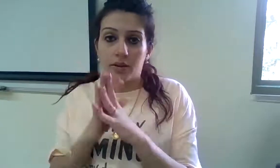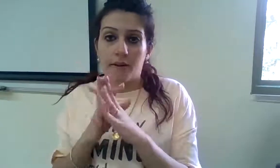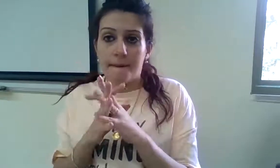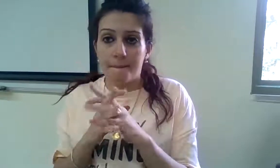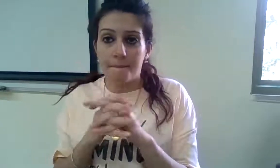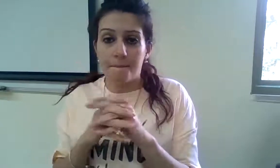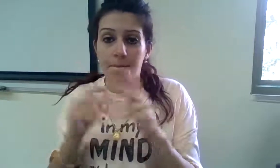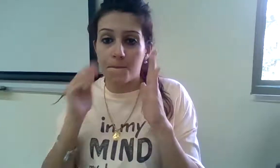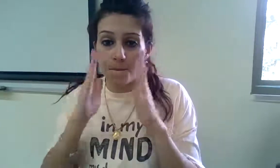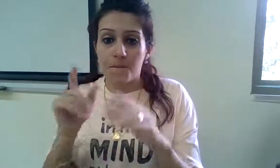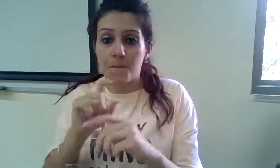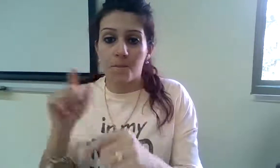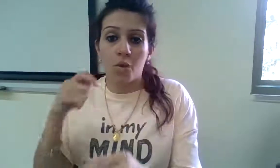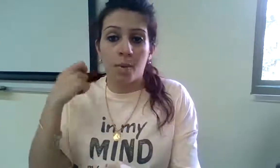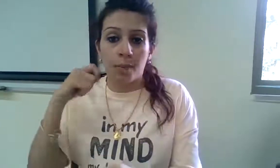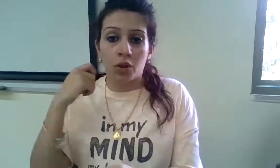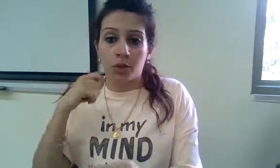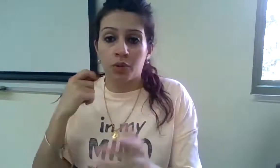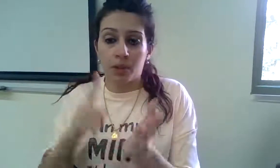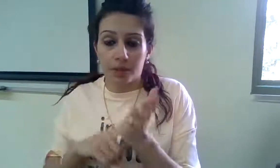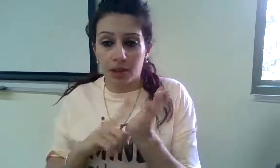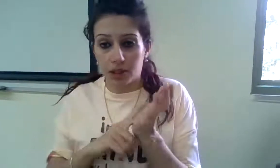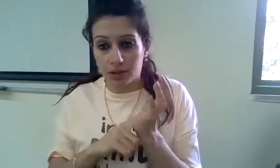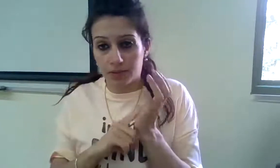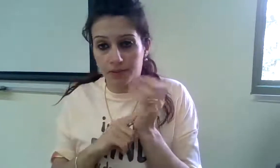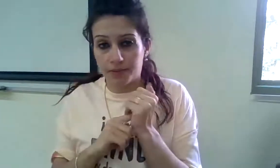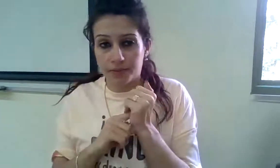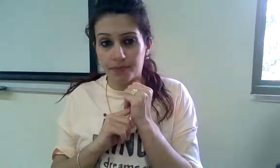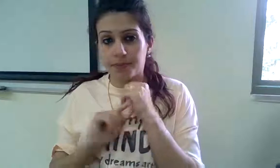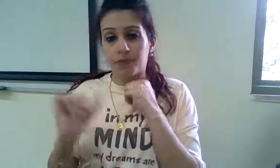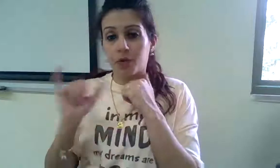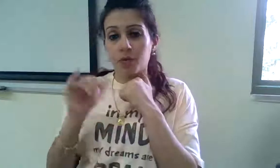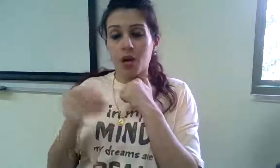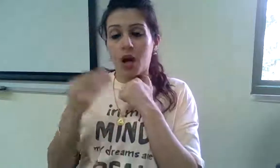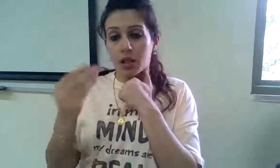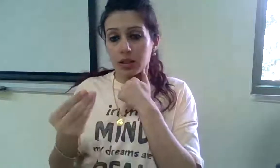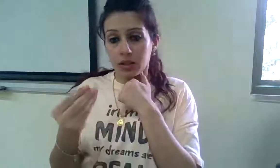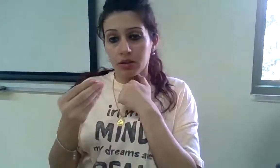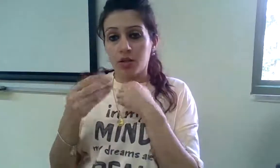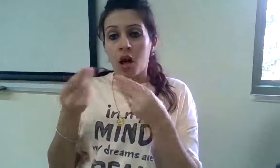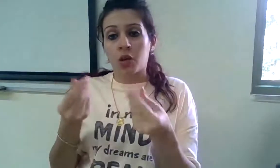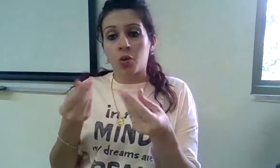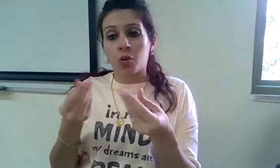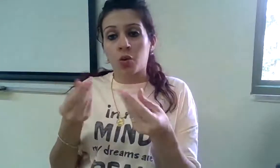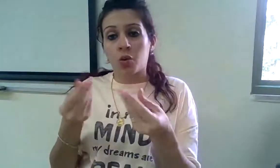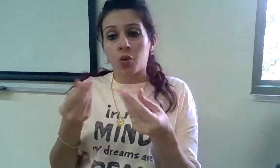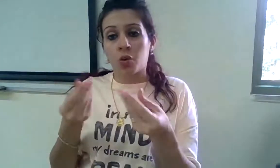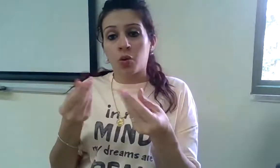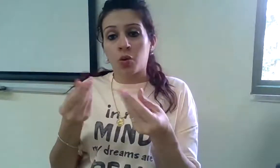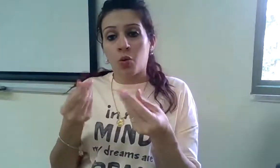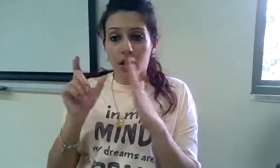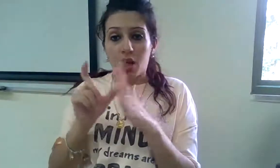كان هنالك سؤال آخر باللغة الإنكليزية وهو: